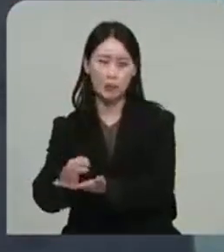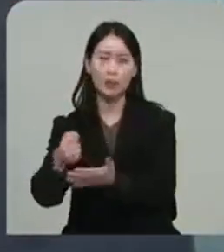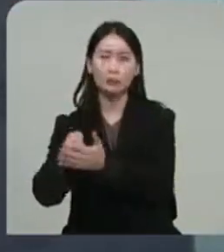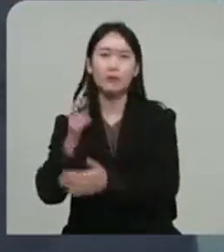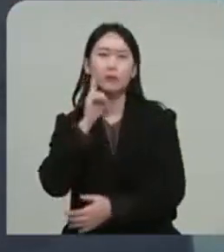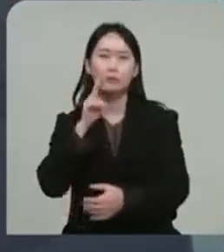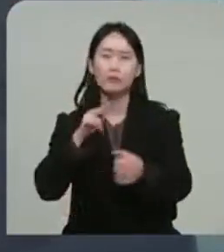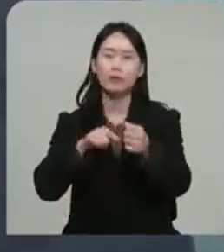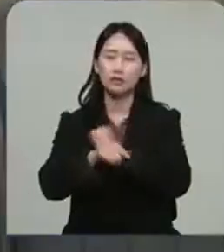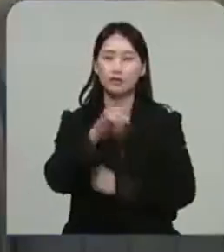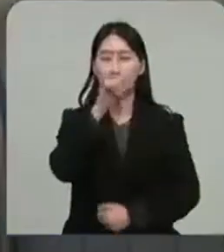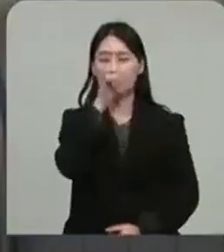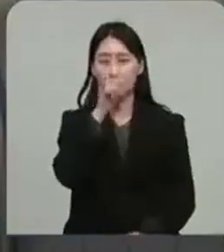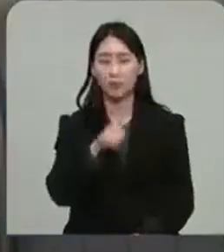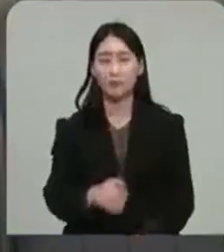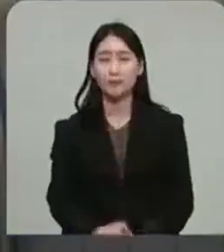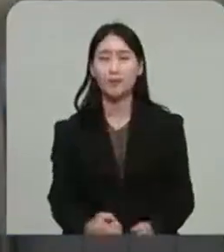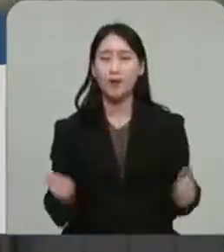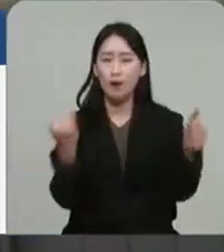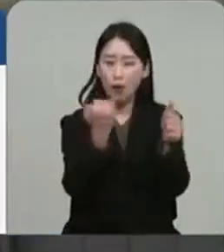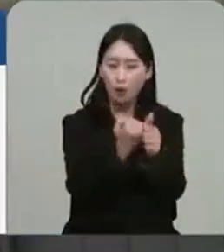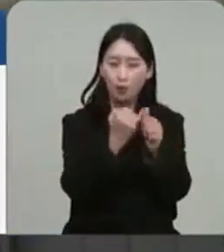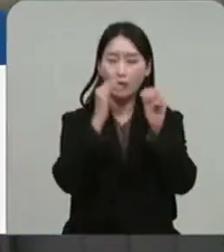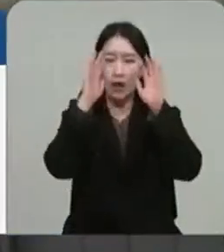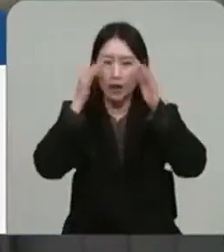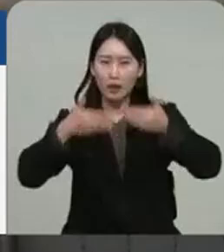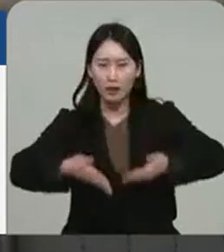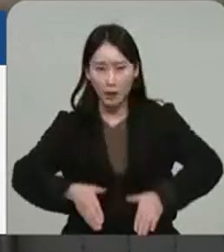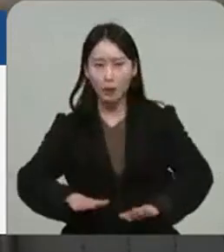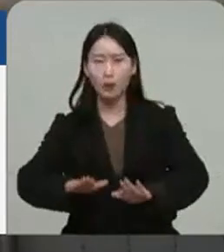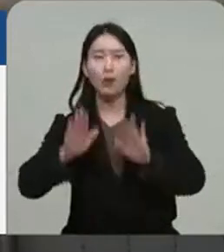강성자/익산시여성단체협의회장 : 결혼이나 출산 육아가 직장을